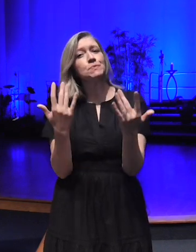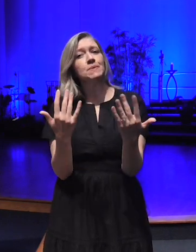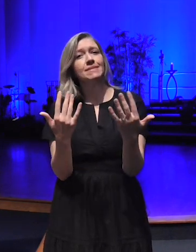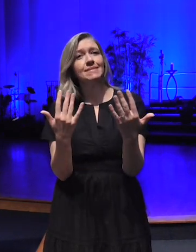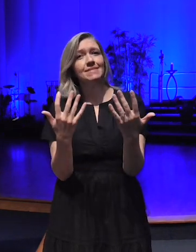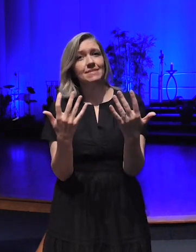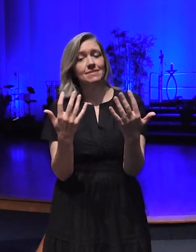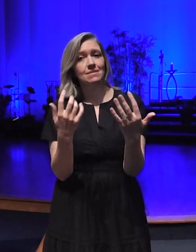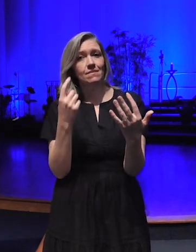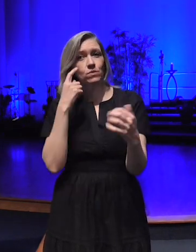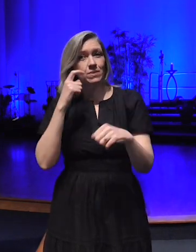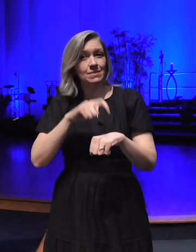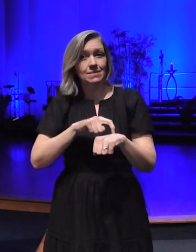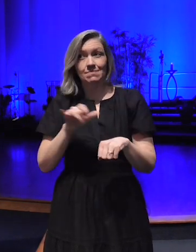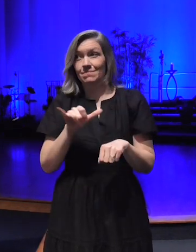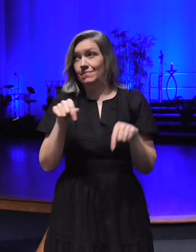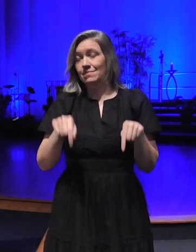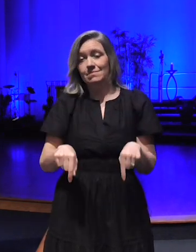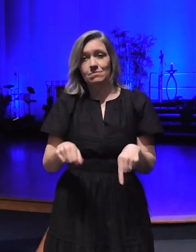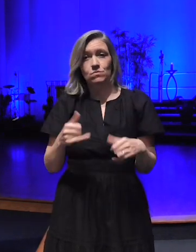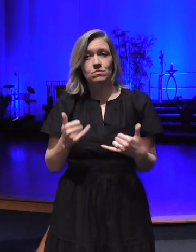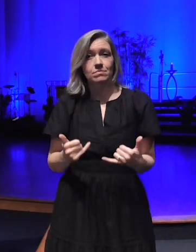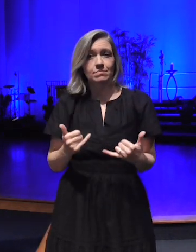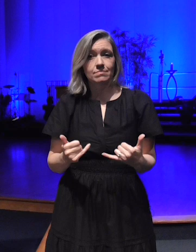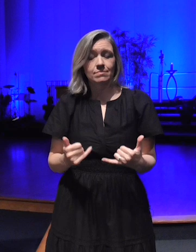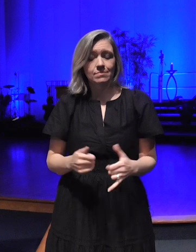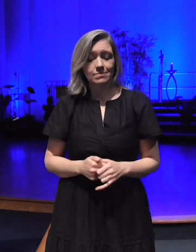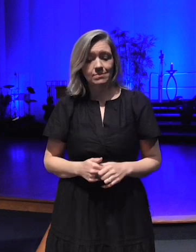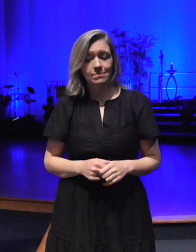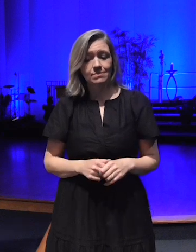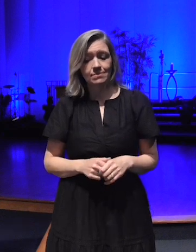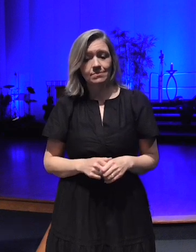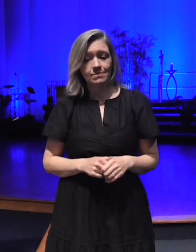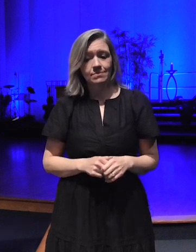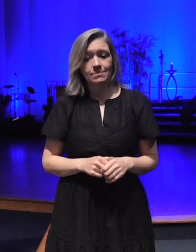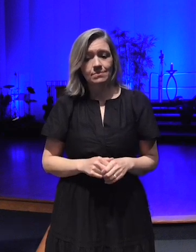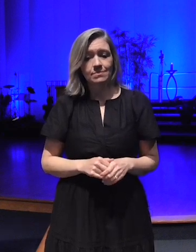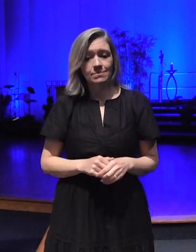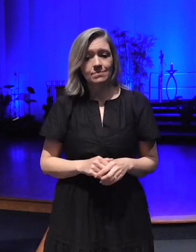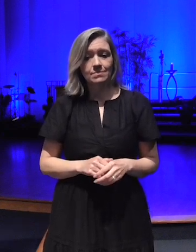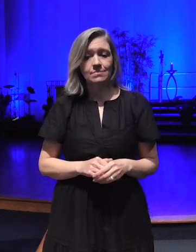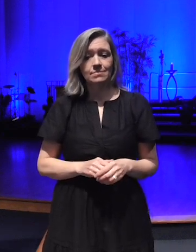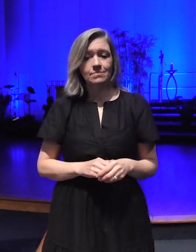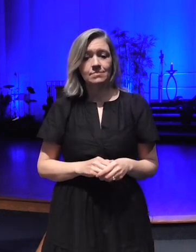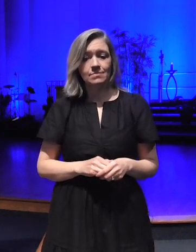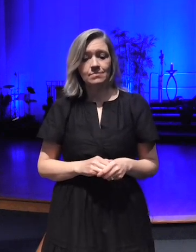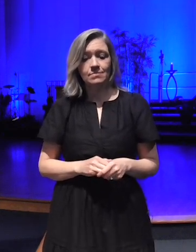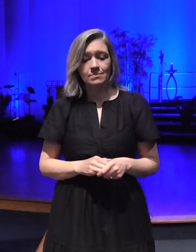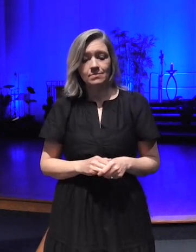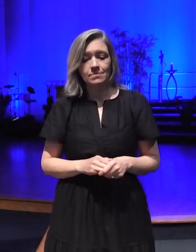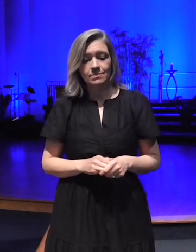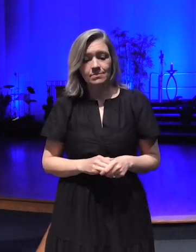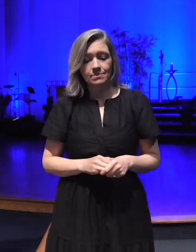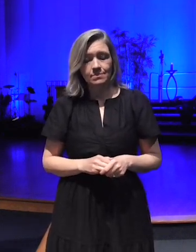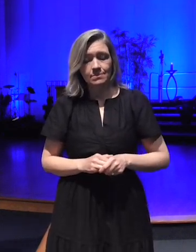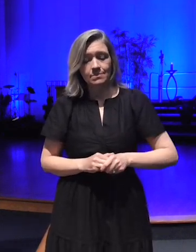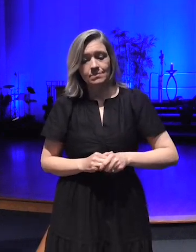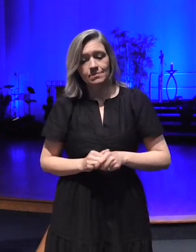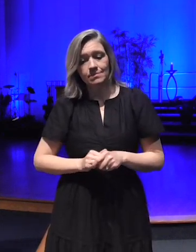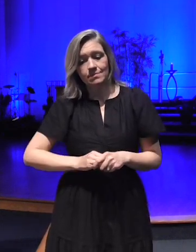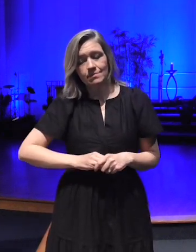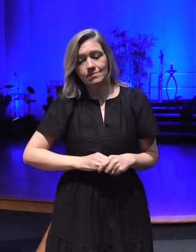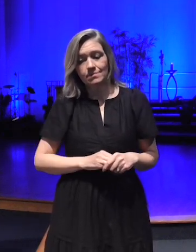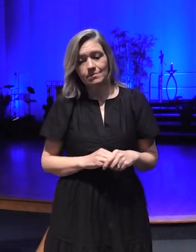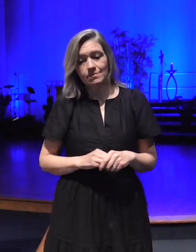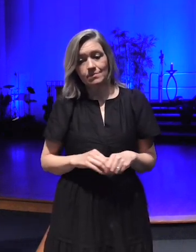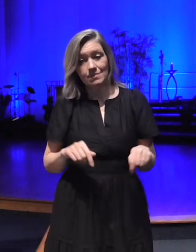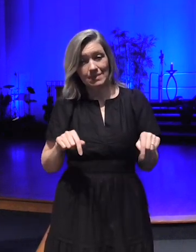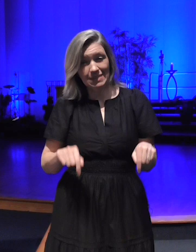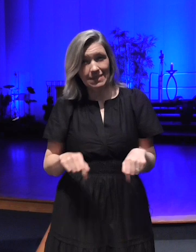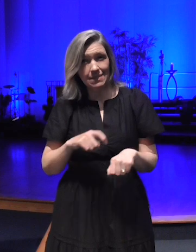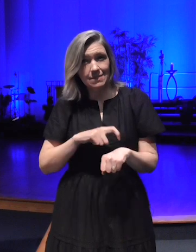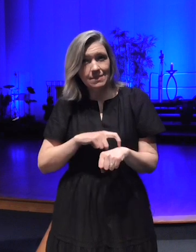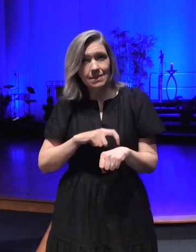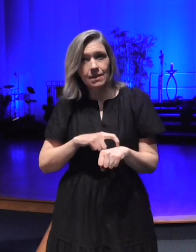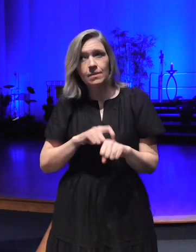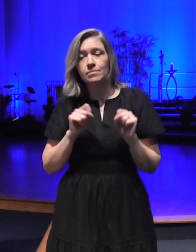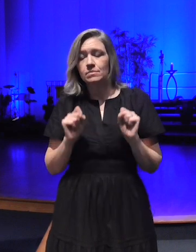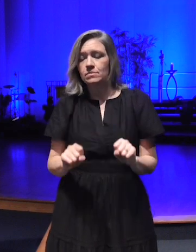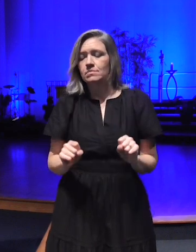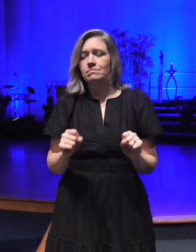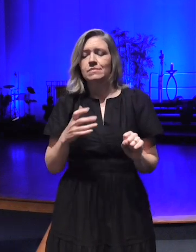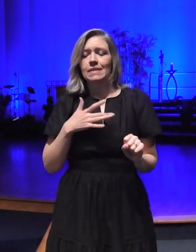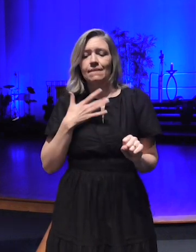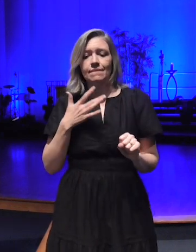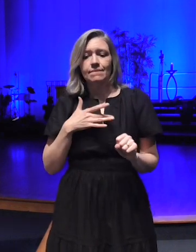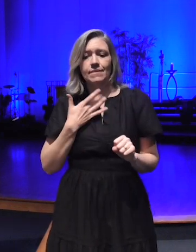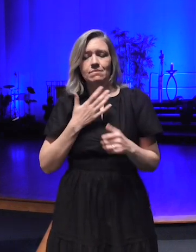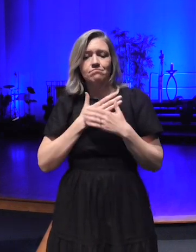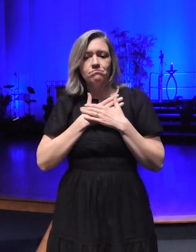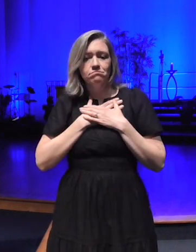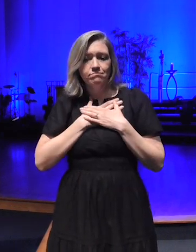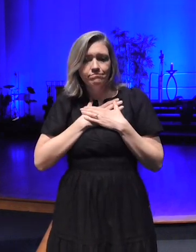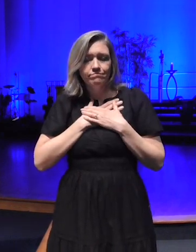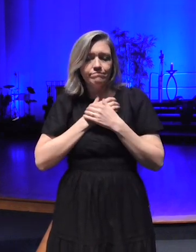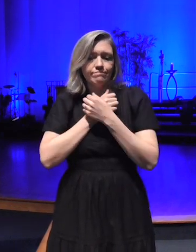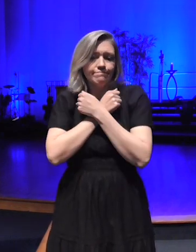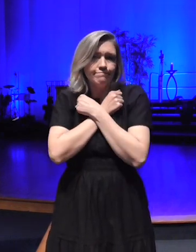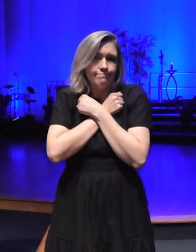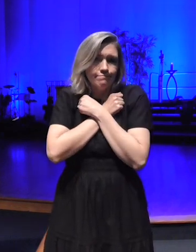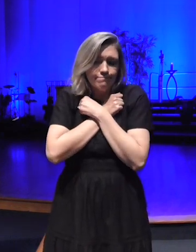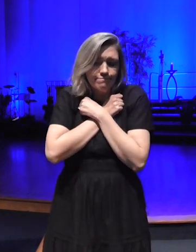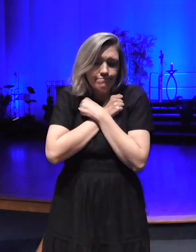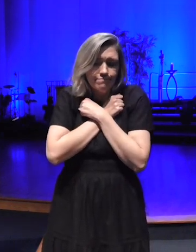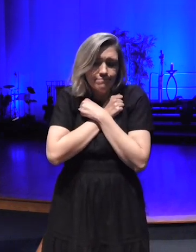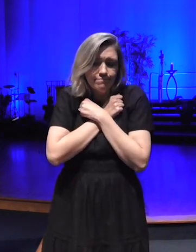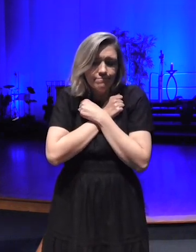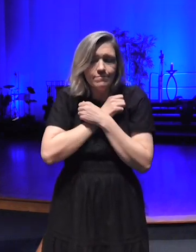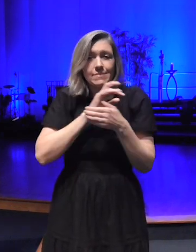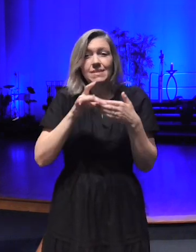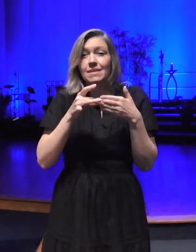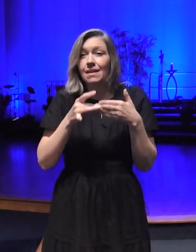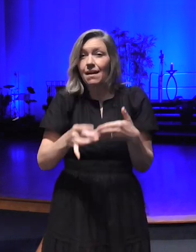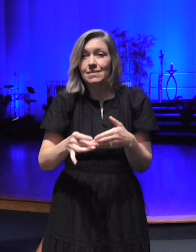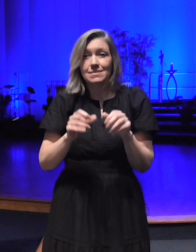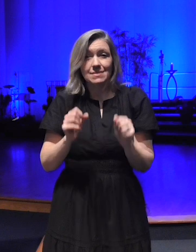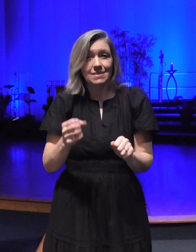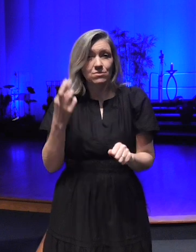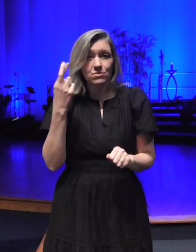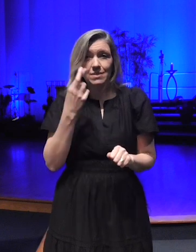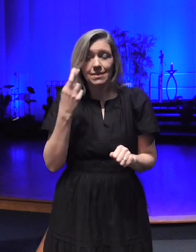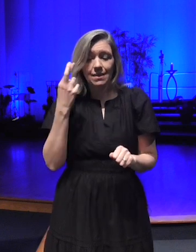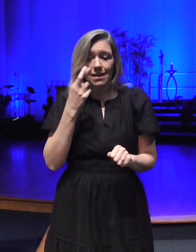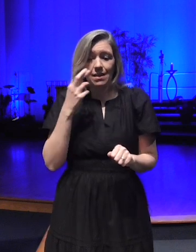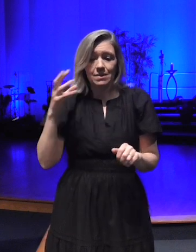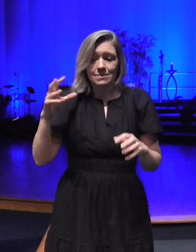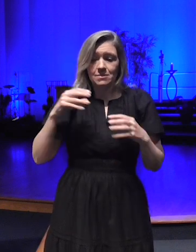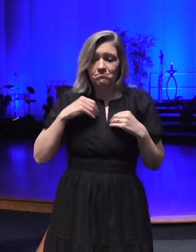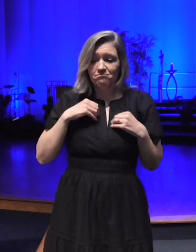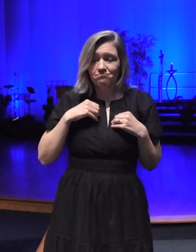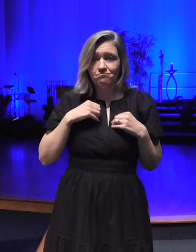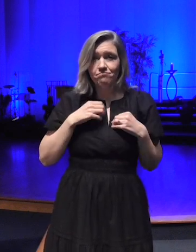este en el que se puede sentir la caricia, se puede realizar la guía, el corazón puede volar abierto,